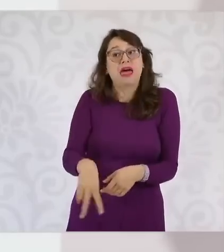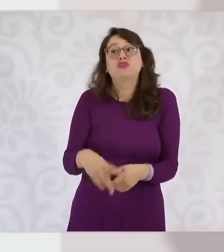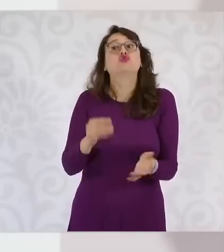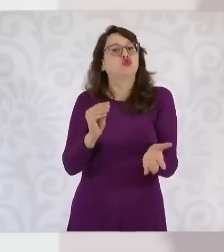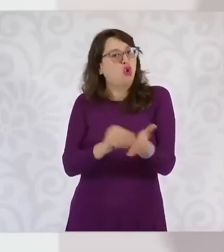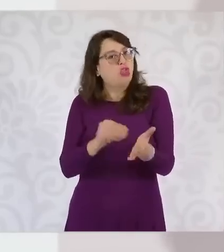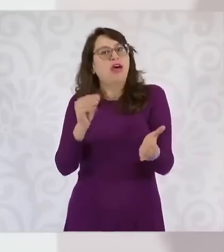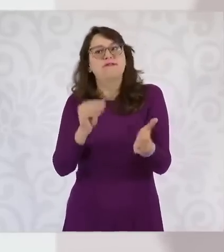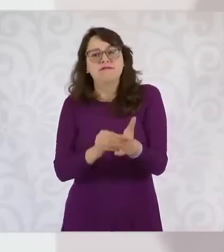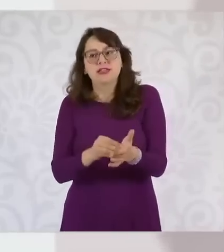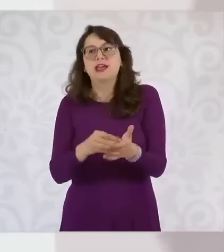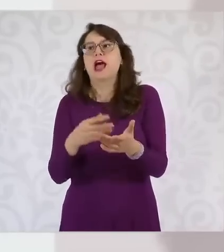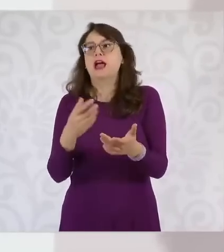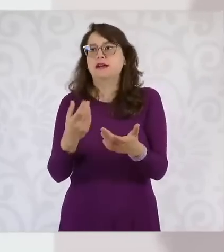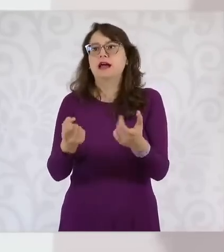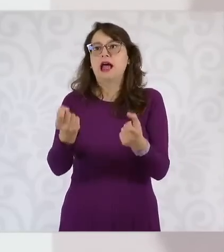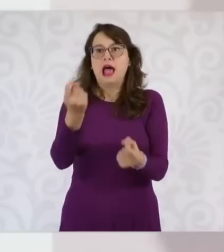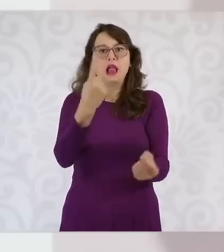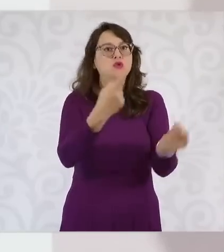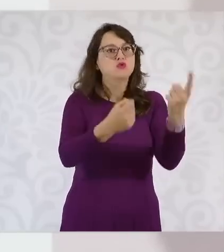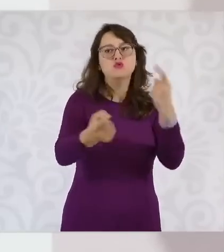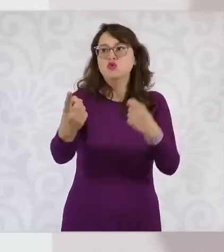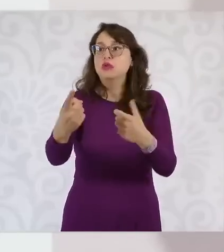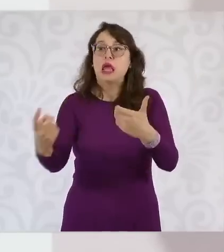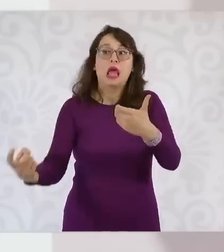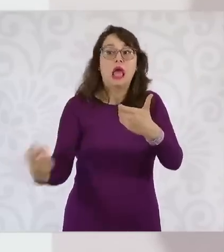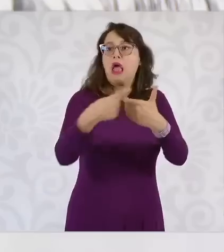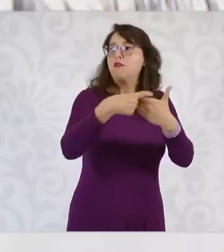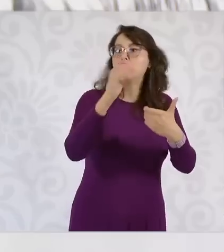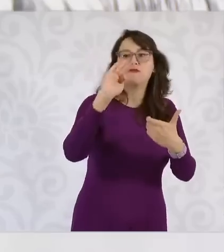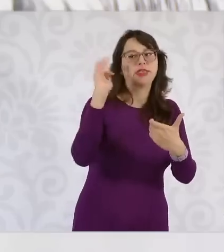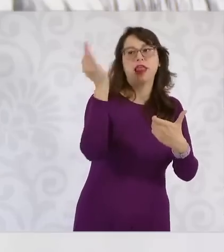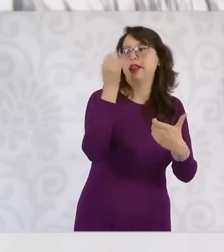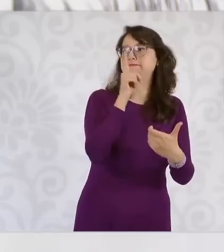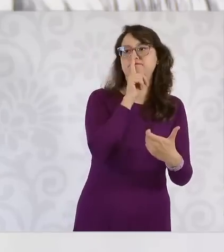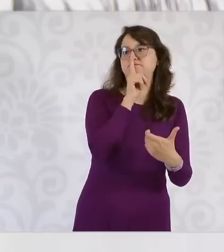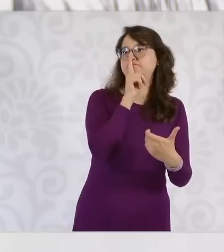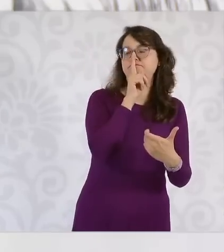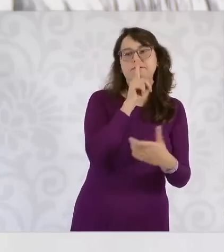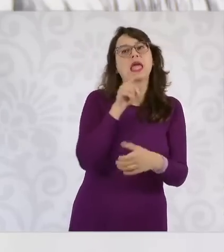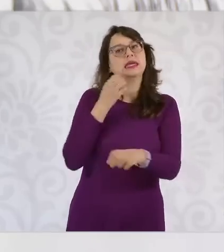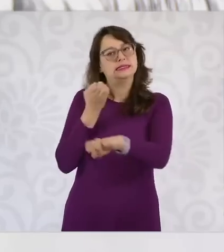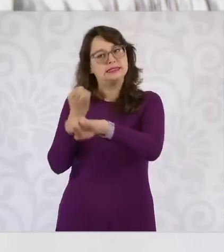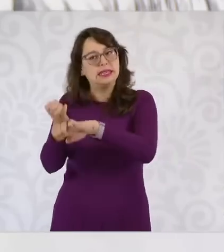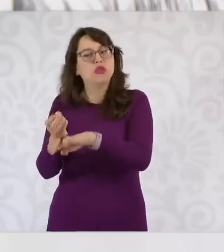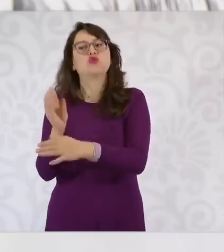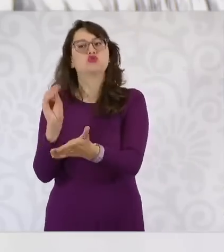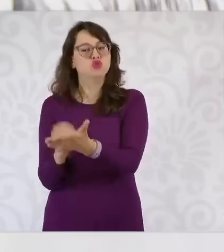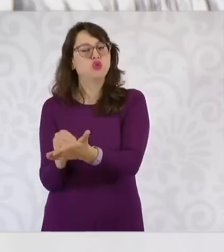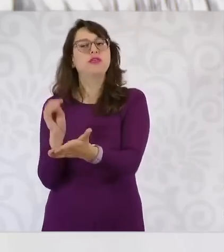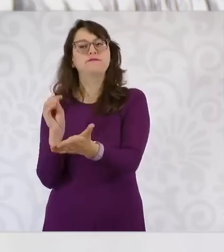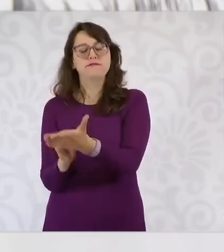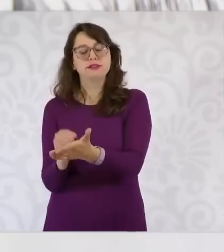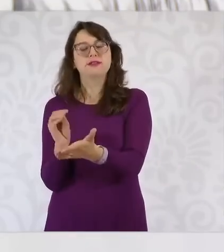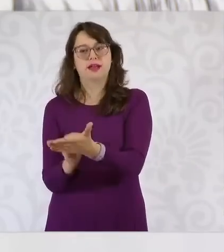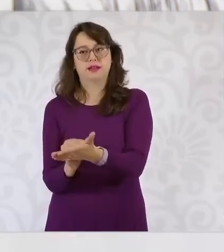que quedó adscrito a los Estados no quedó adscrito al Ims bienestar esas ese personal